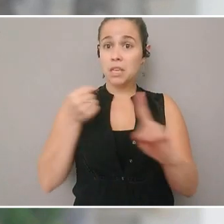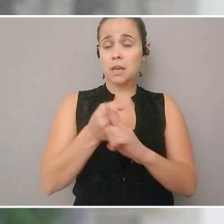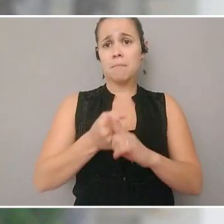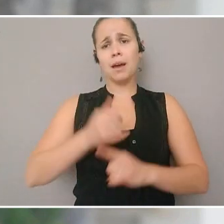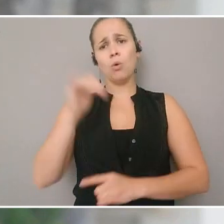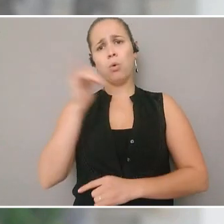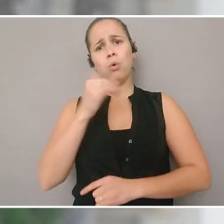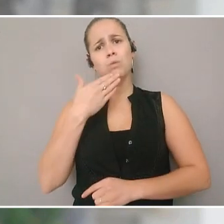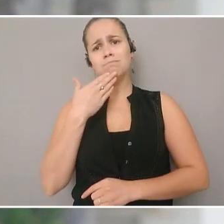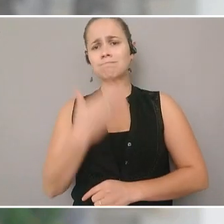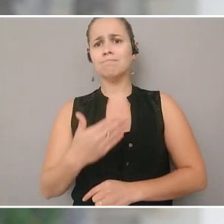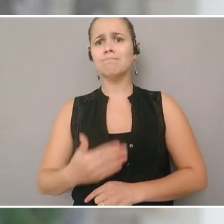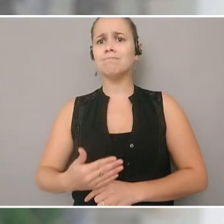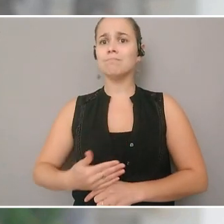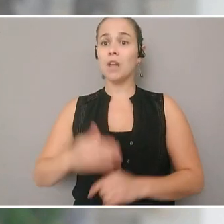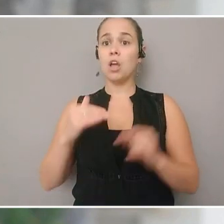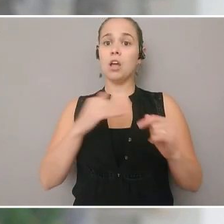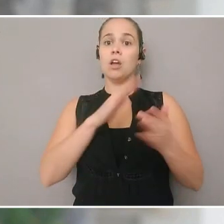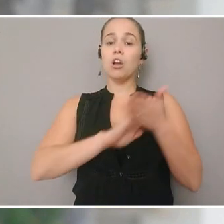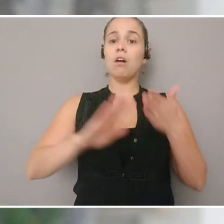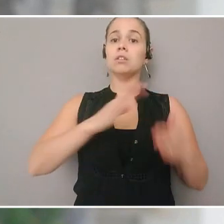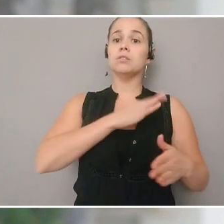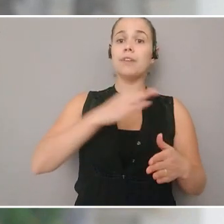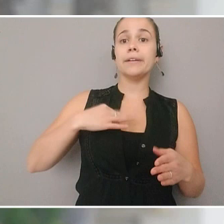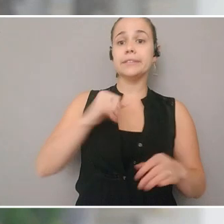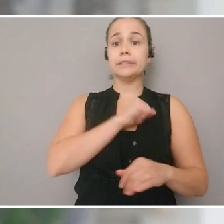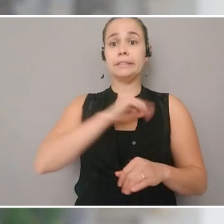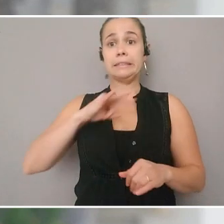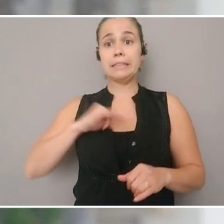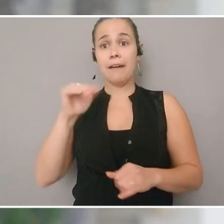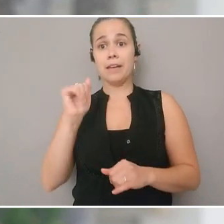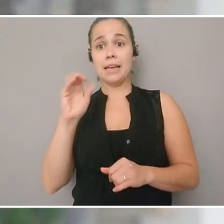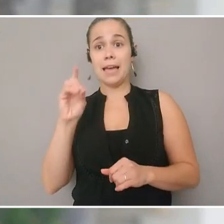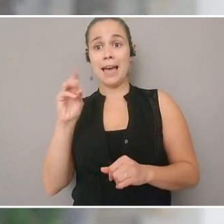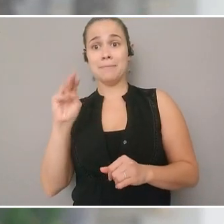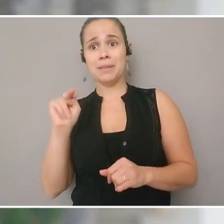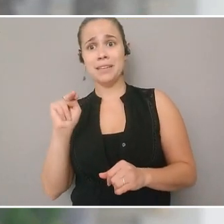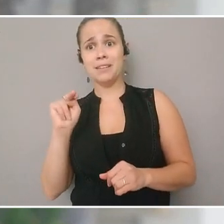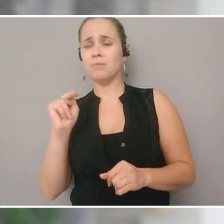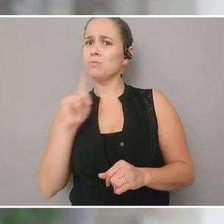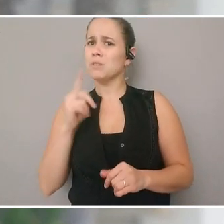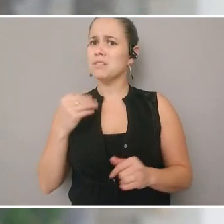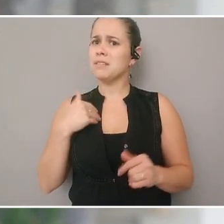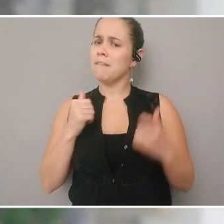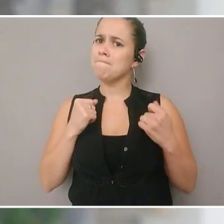colegio, el personal y administradores, toman